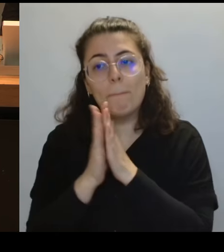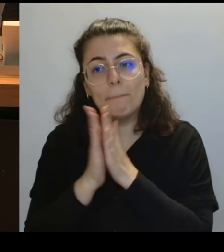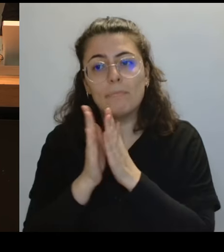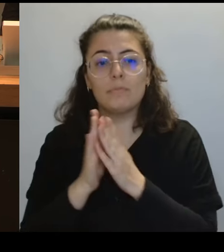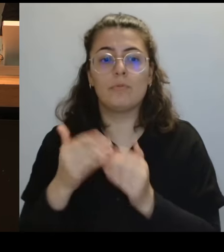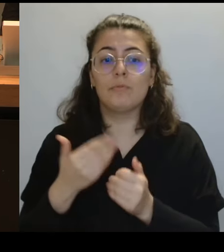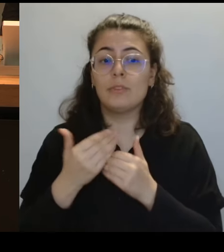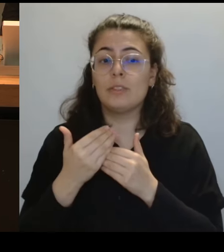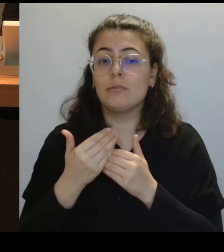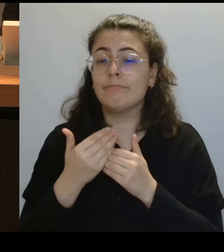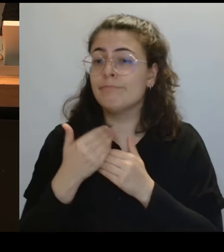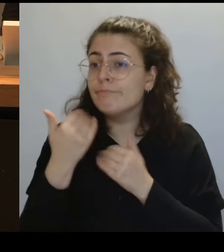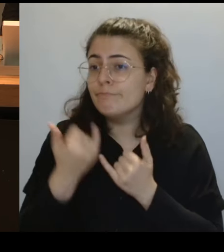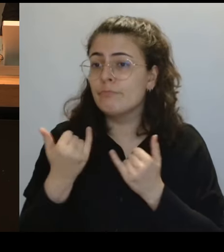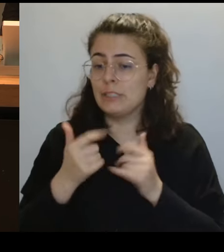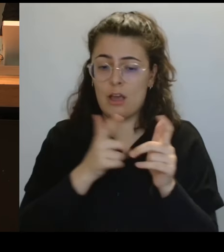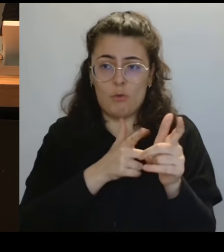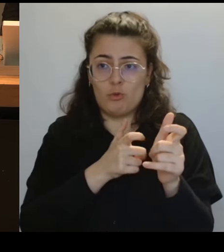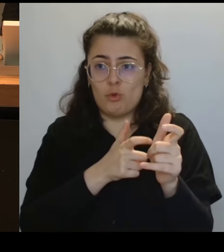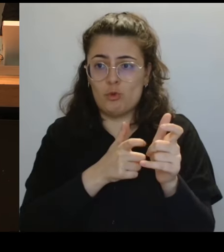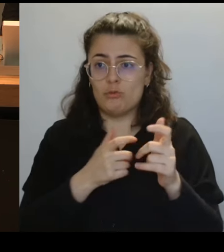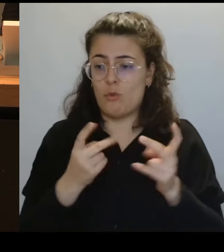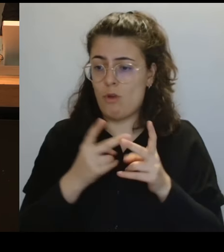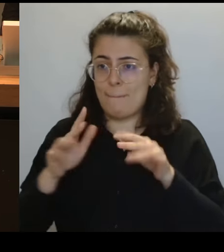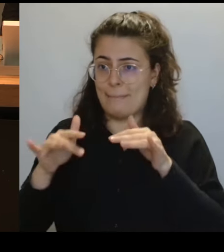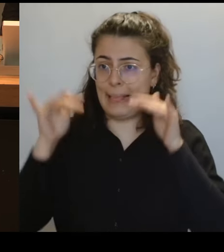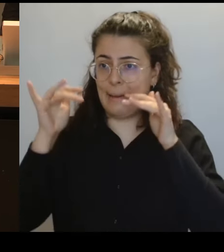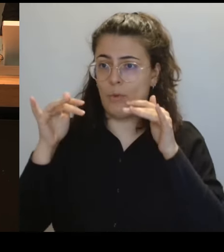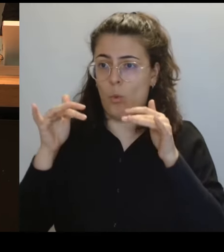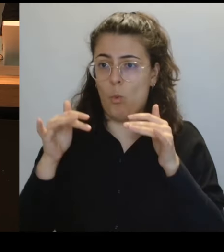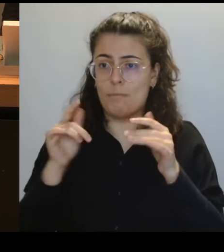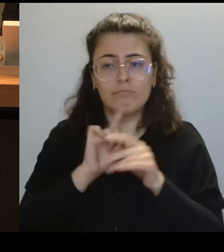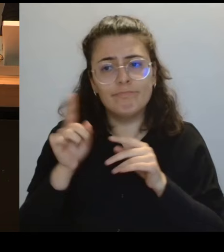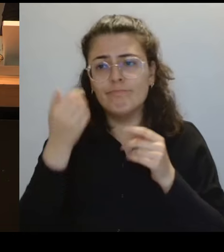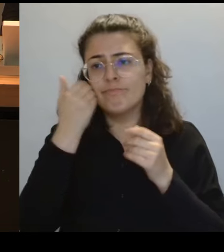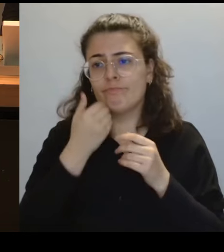Plenum darüber, dass die Ausschreibung noch nicht raus ist, dass der Träger